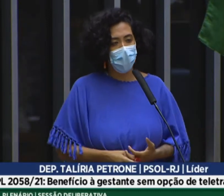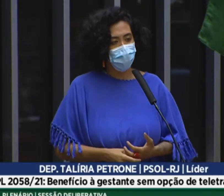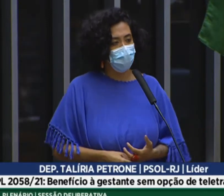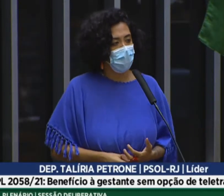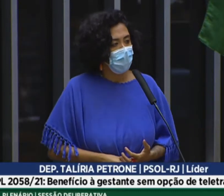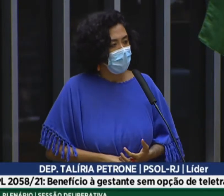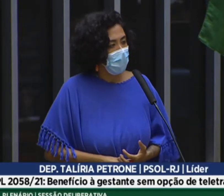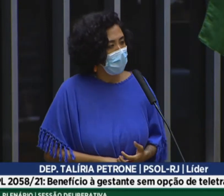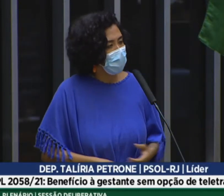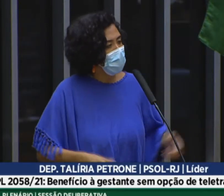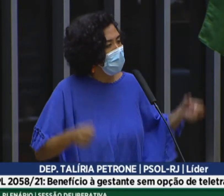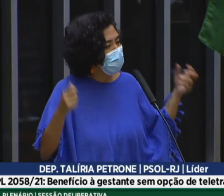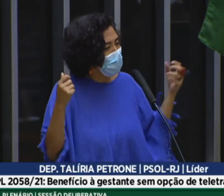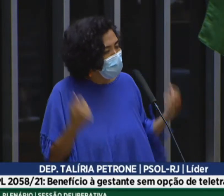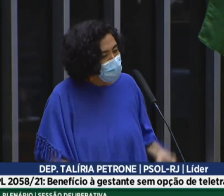PANDEMIA CHEGOU COM FORÇA EM NOSSO PAÍS, QUE JÁ MATOU